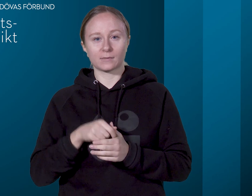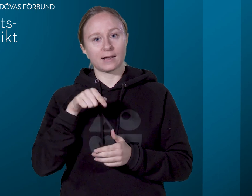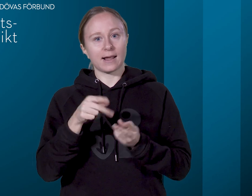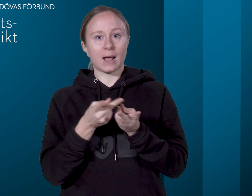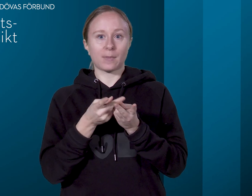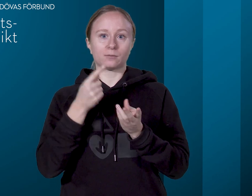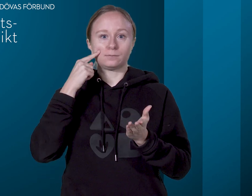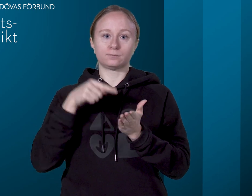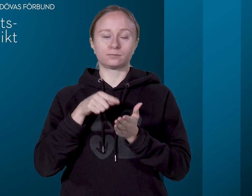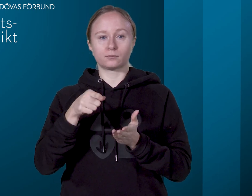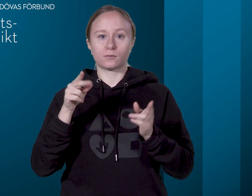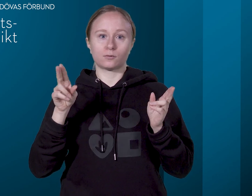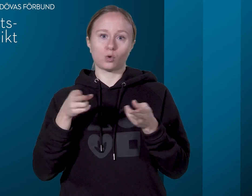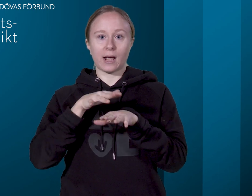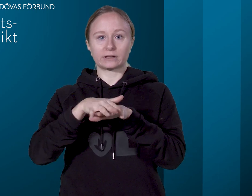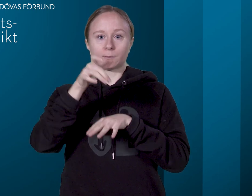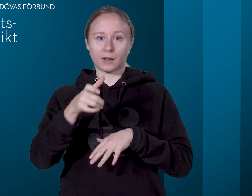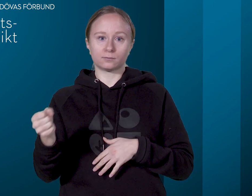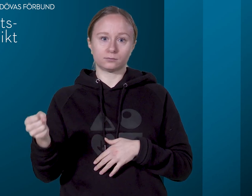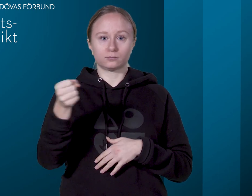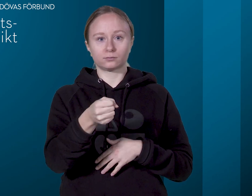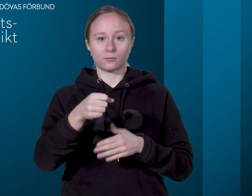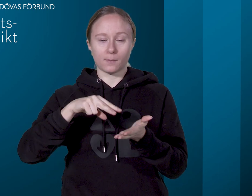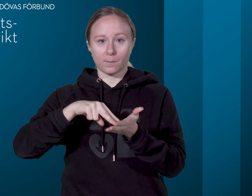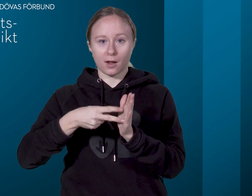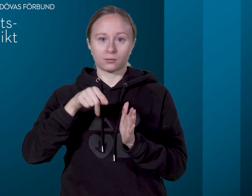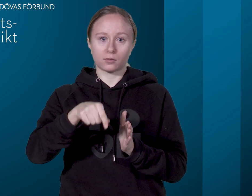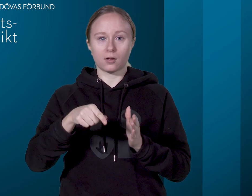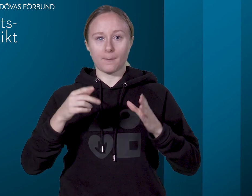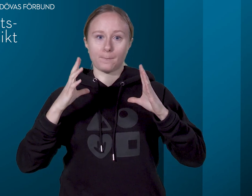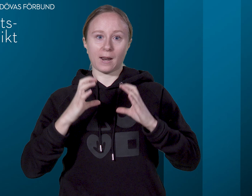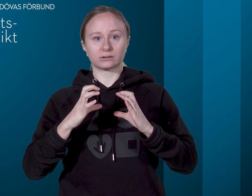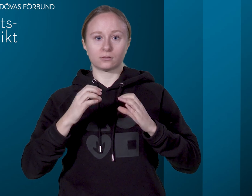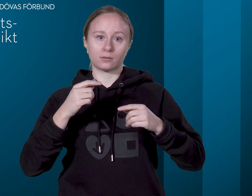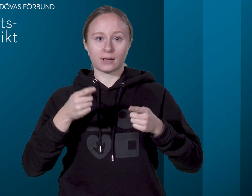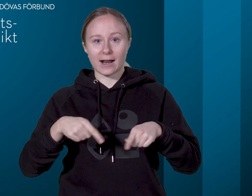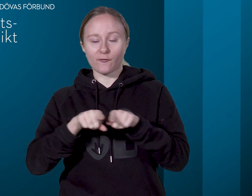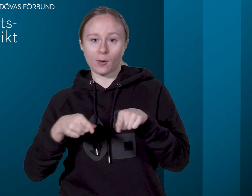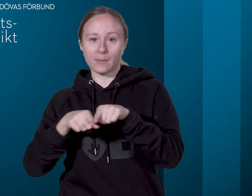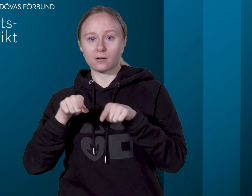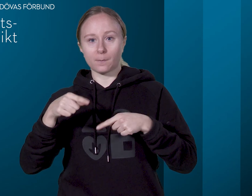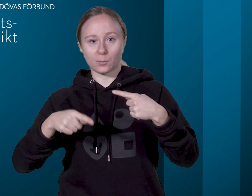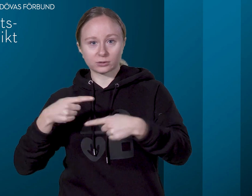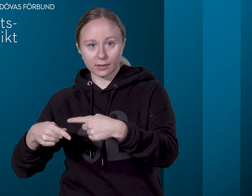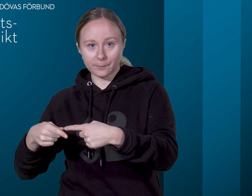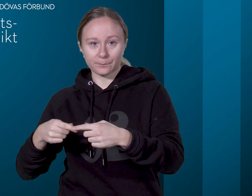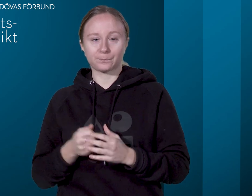vilket innebär bland annat att en expert anställs för att planera - den praktiska genomföringen av processen.